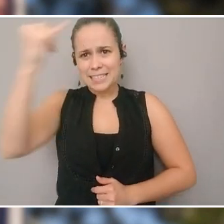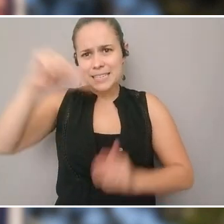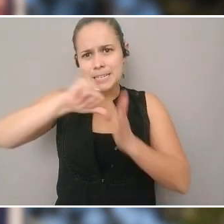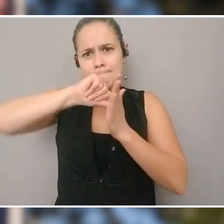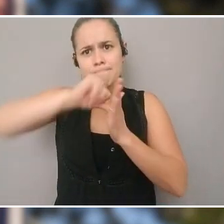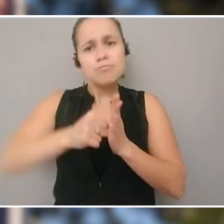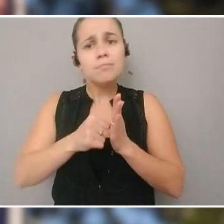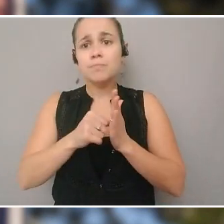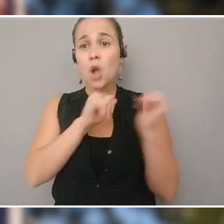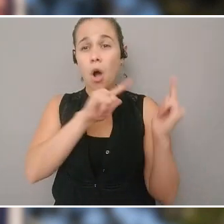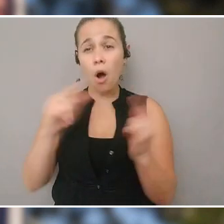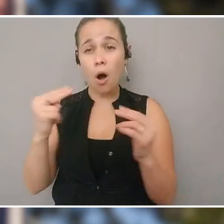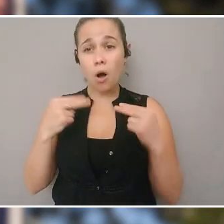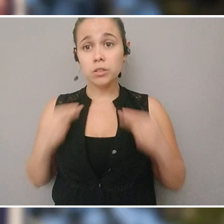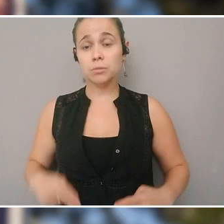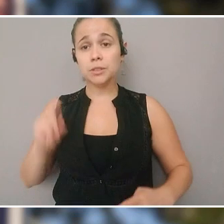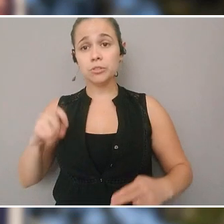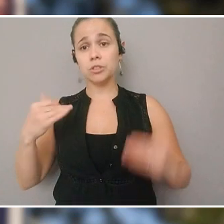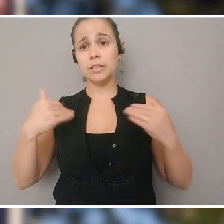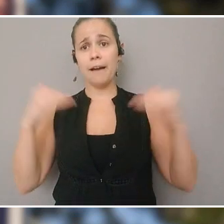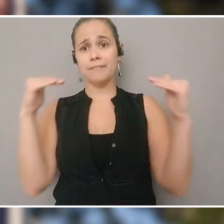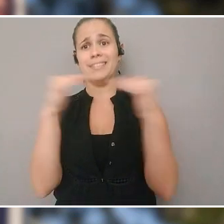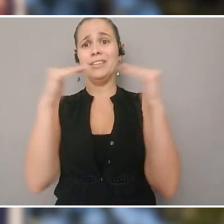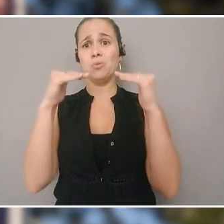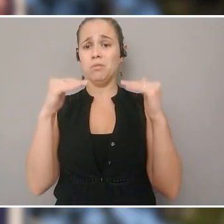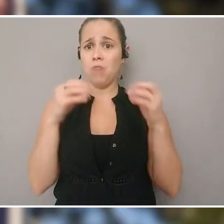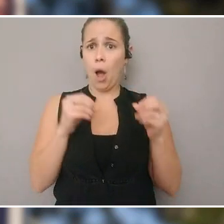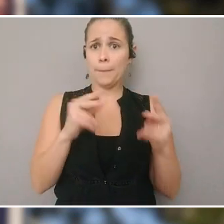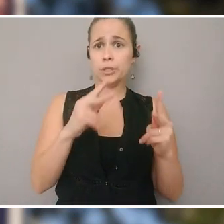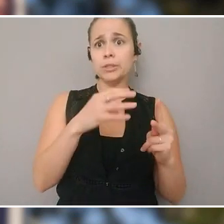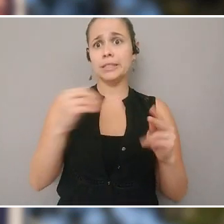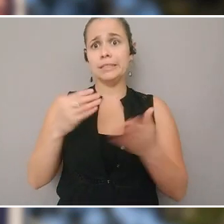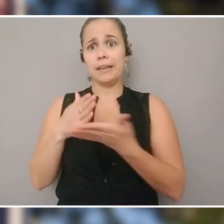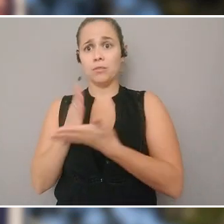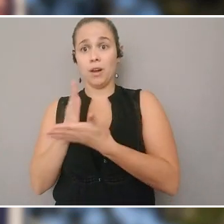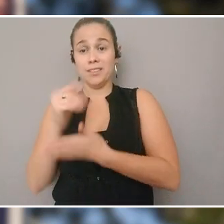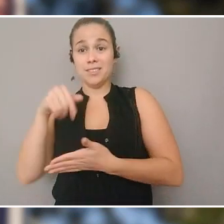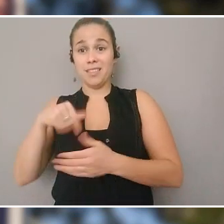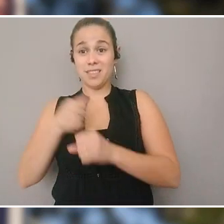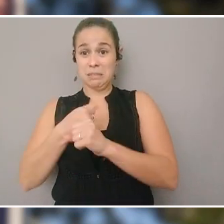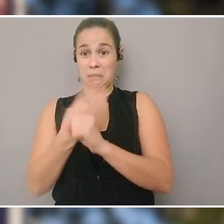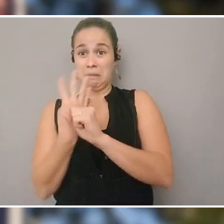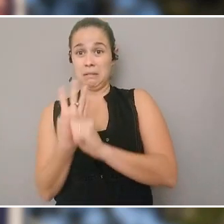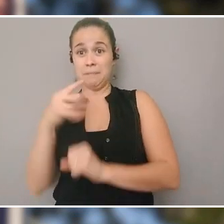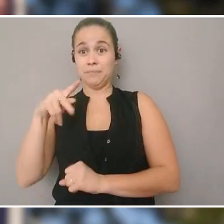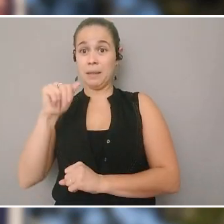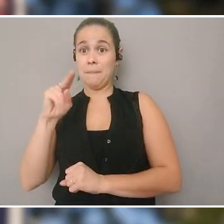deberían tener los mismos derechos y oportunidades. Esta pandemia por ejemplo,